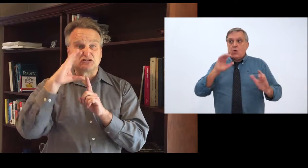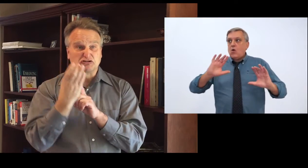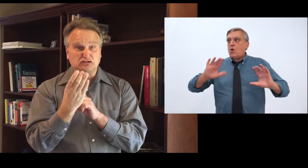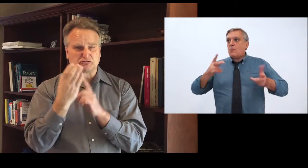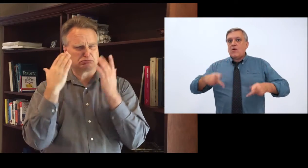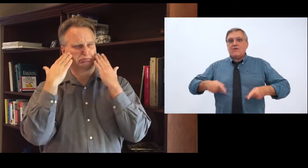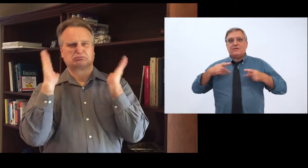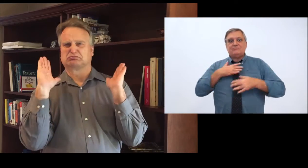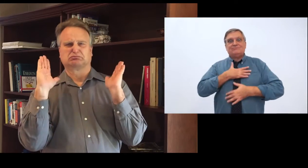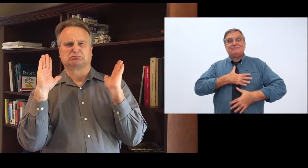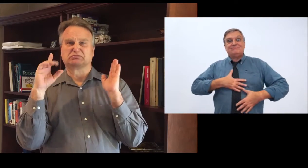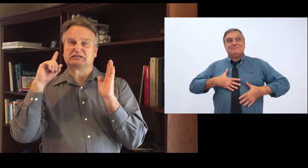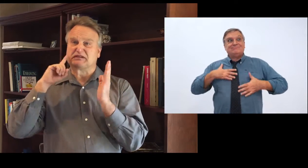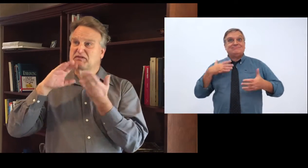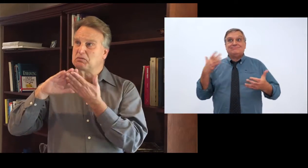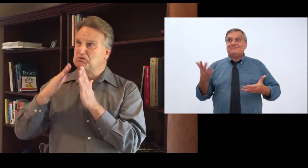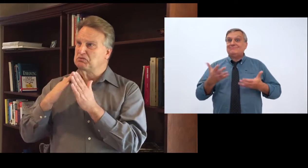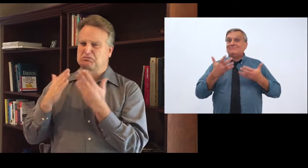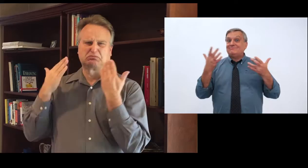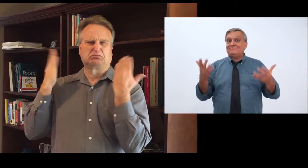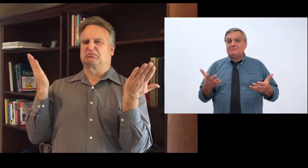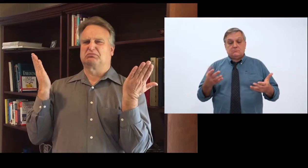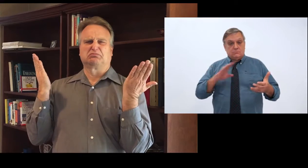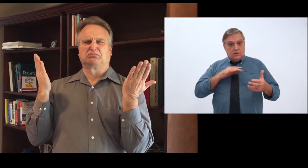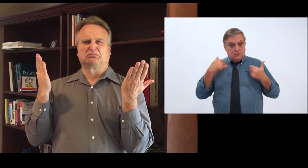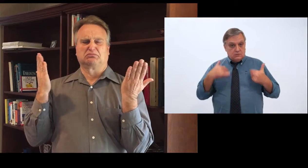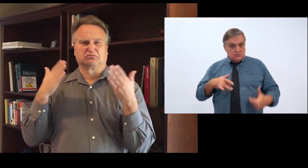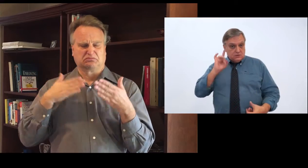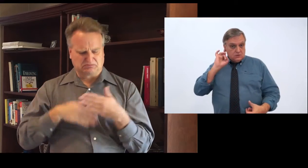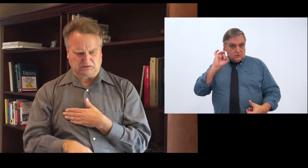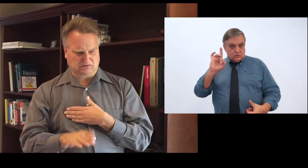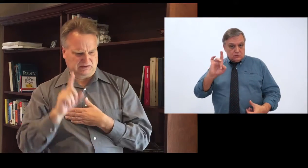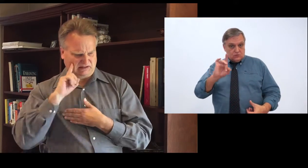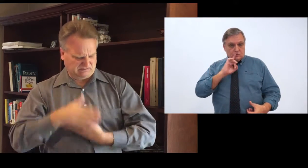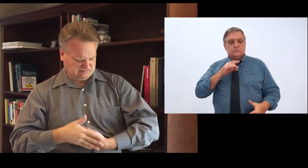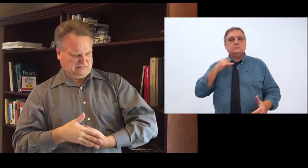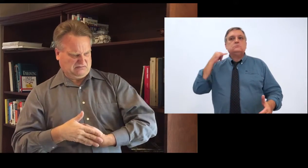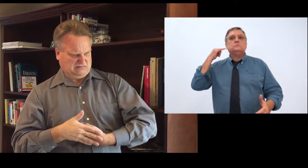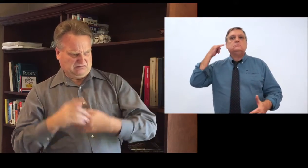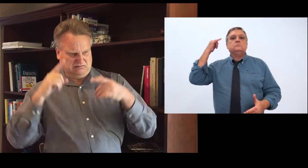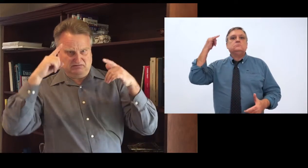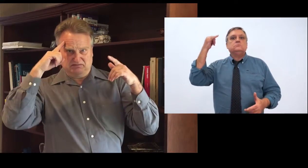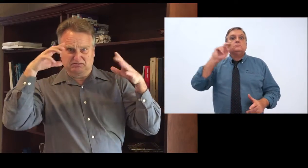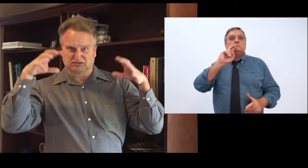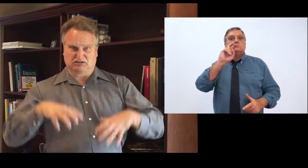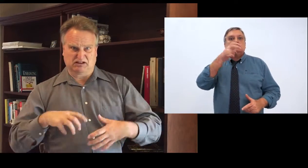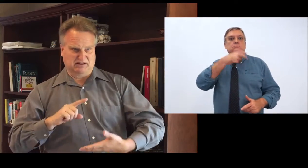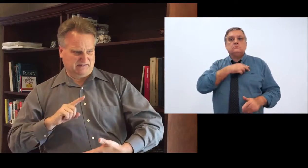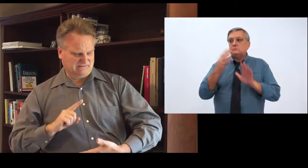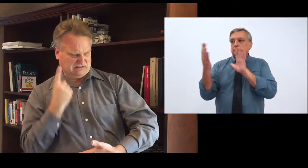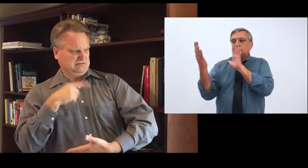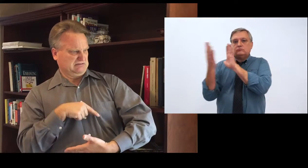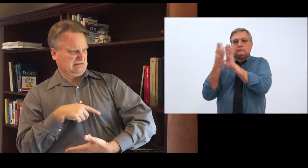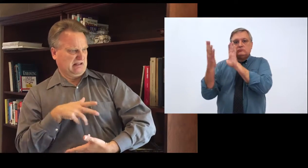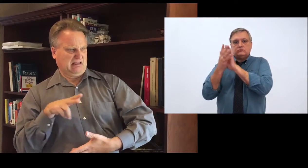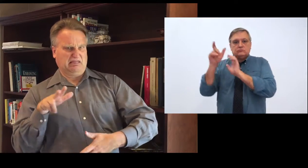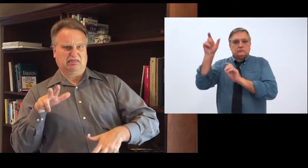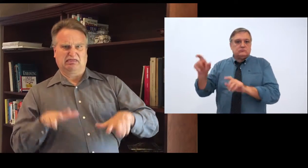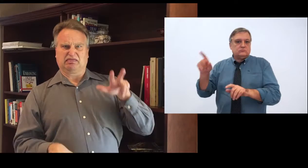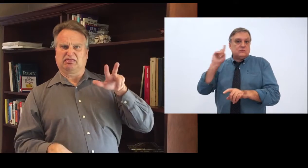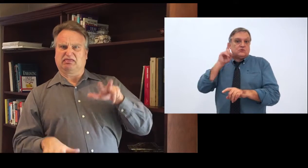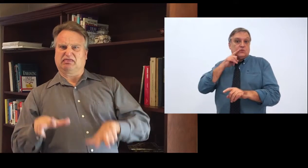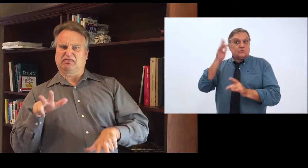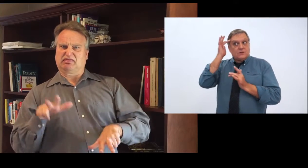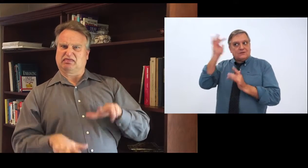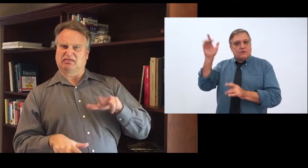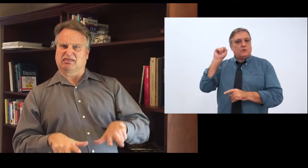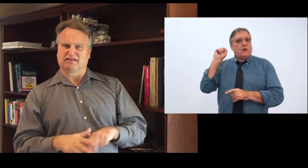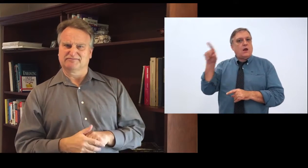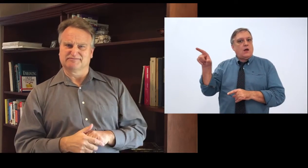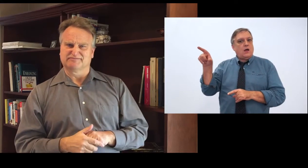ou la culture sourde avant d’avoir eux-mêmes un enfant sourd.